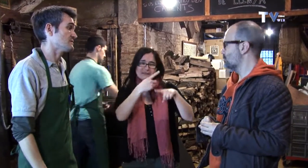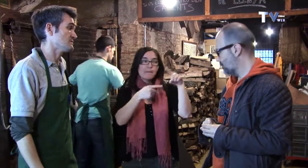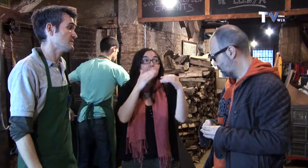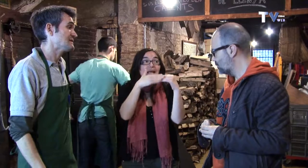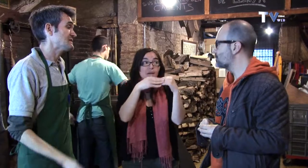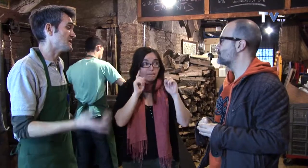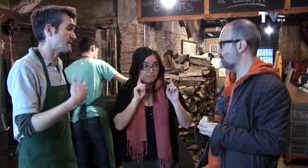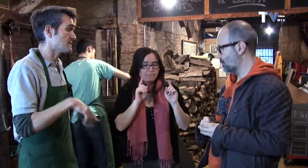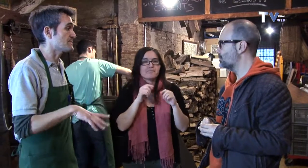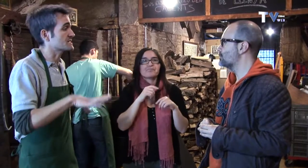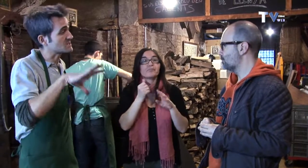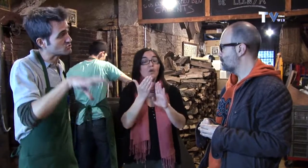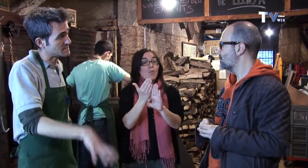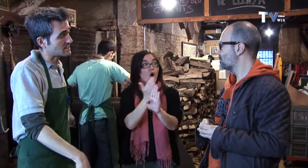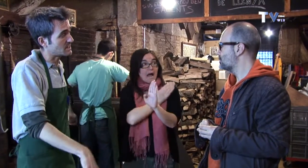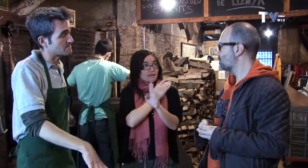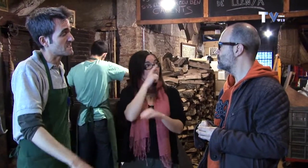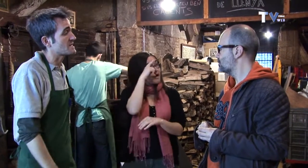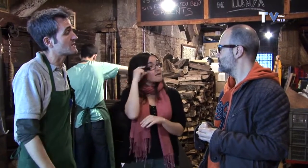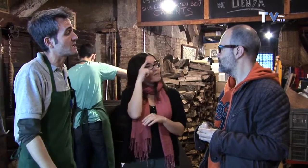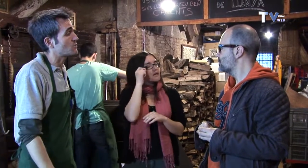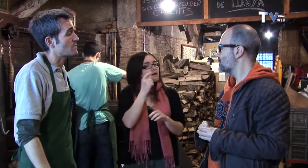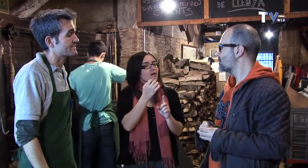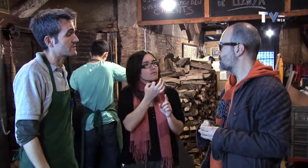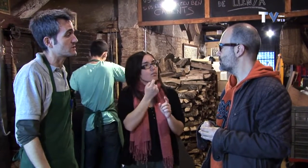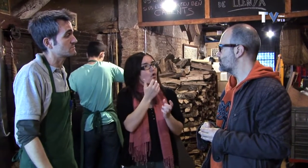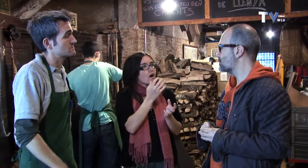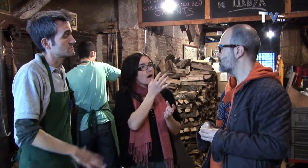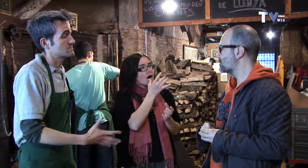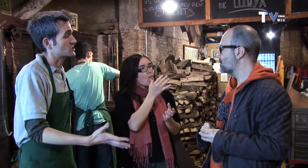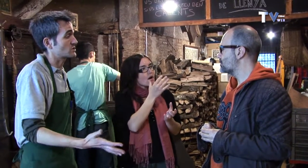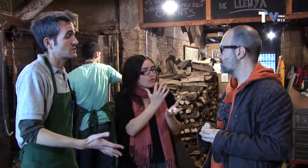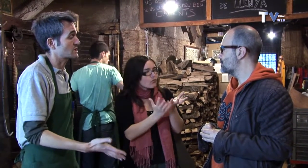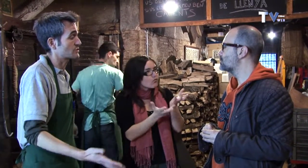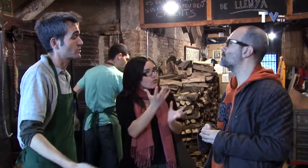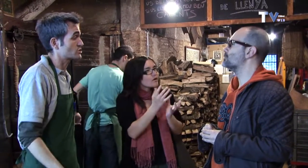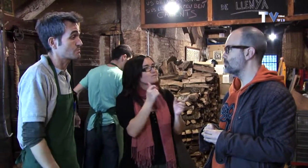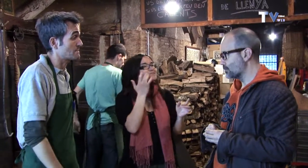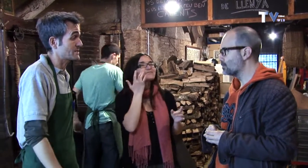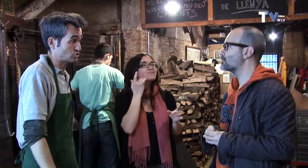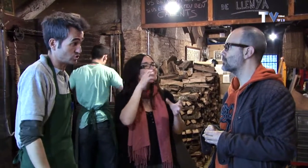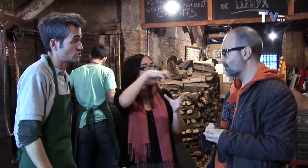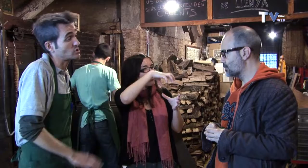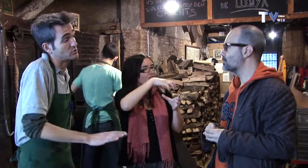como mínimo son dos horas y media como mínimo. Pero antes pasa por un proceso de limpieza